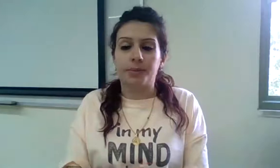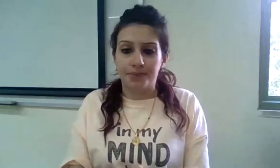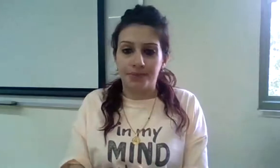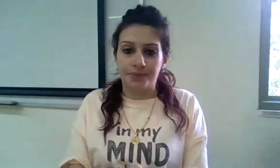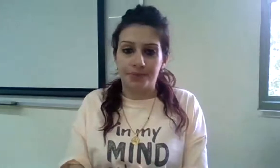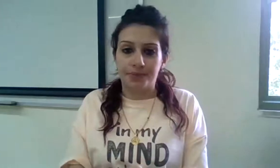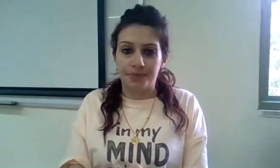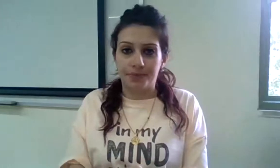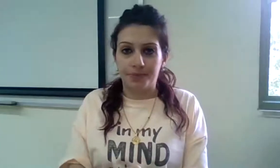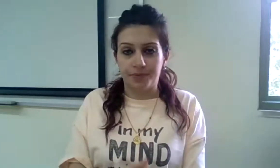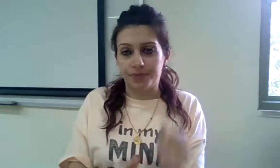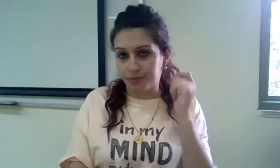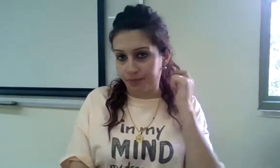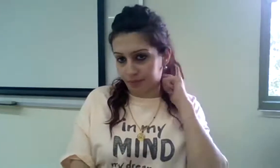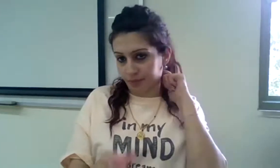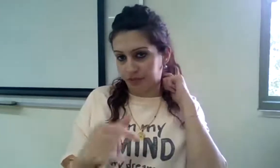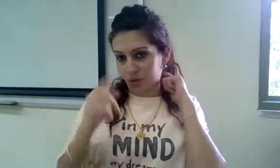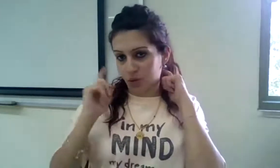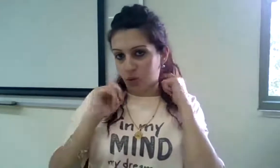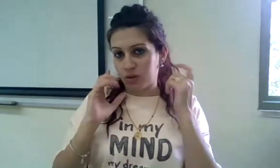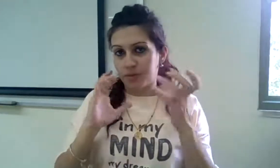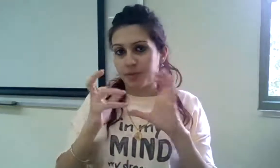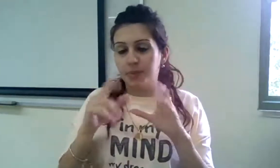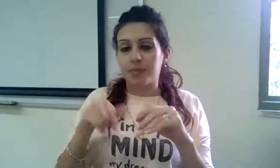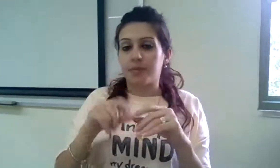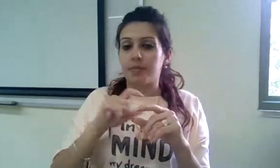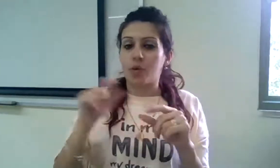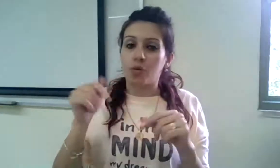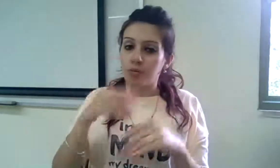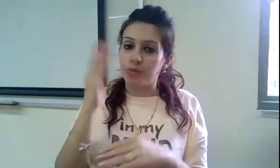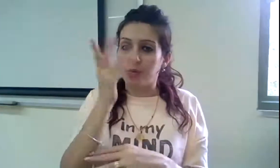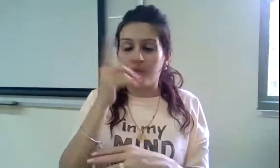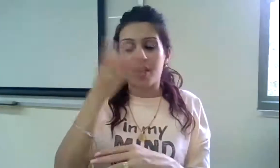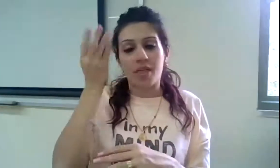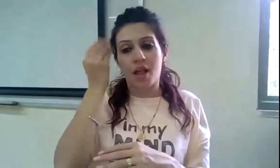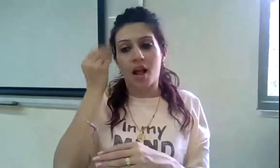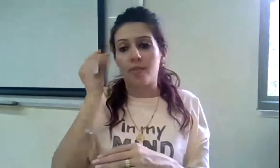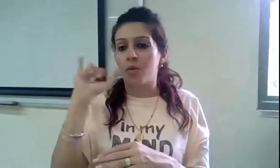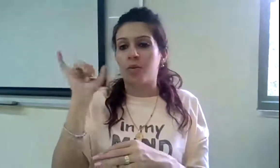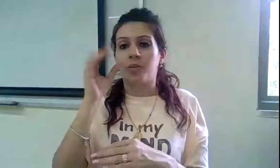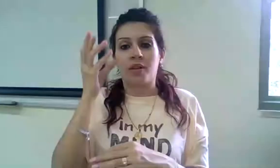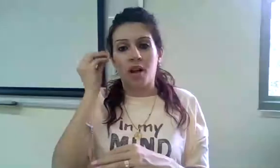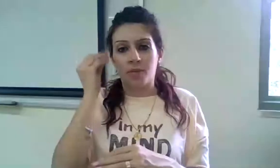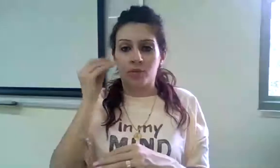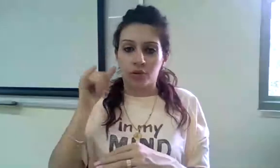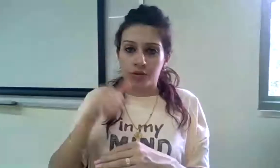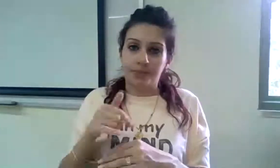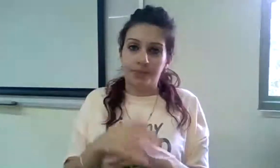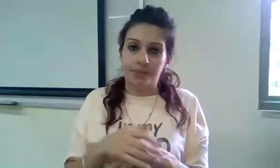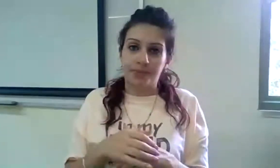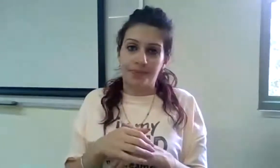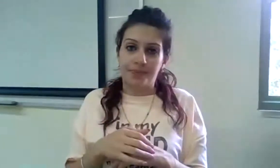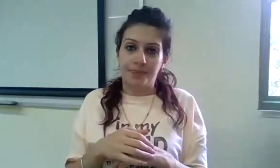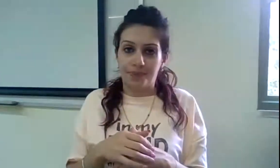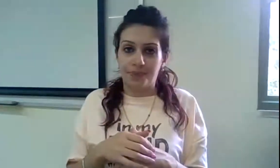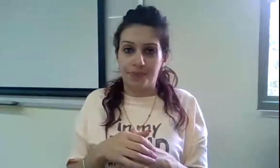للمؤتمرين القادمين من اجل استمرار الترابط والتبادل.